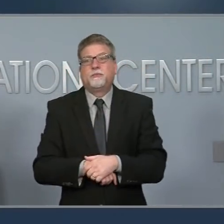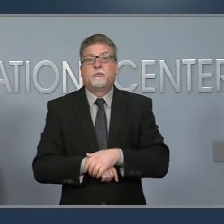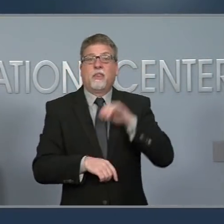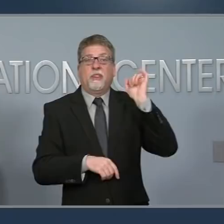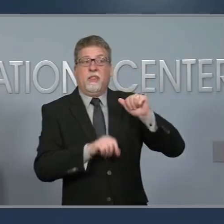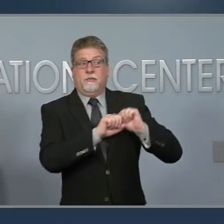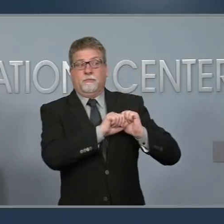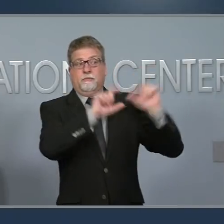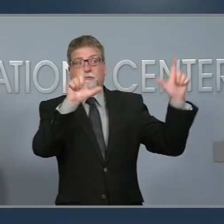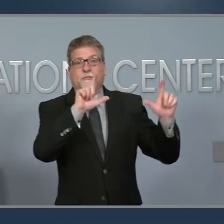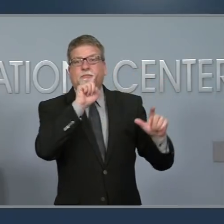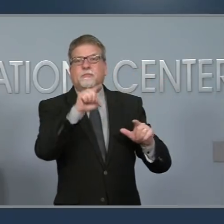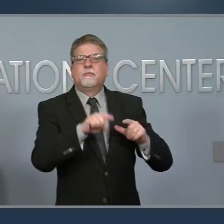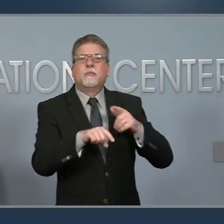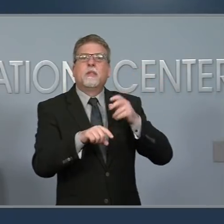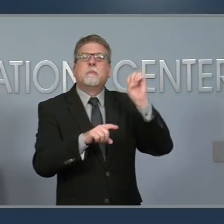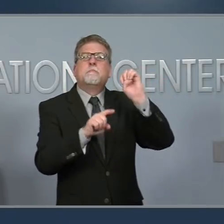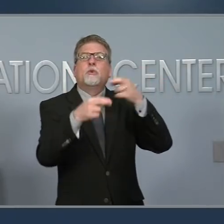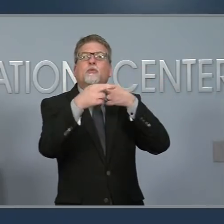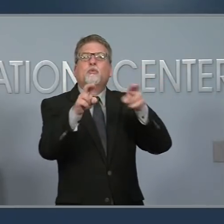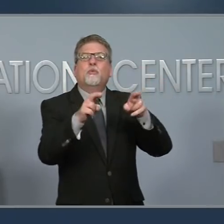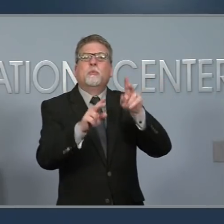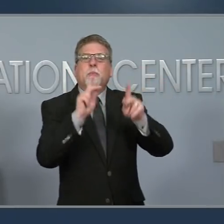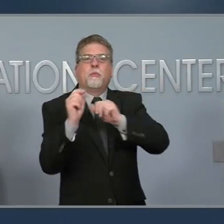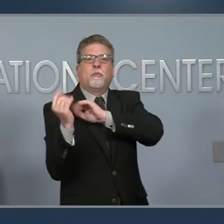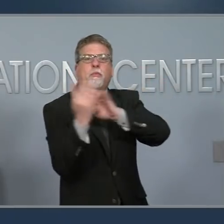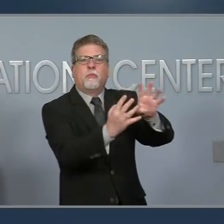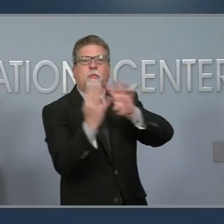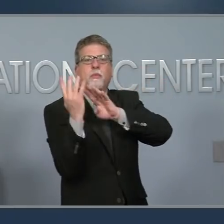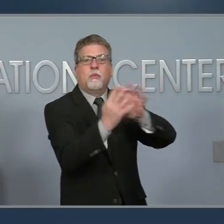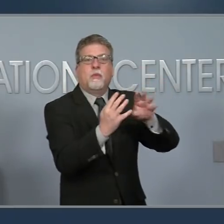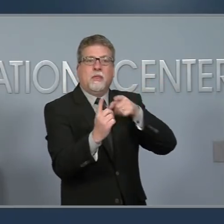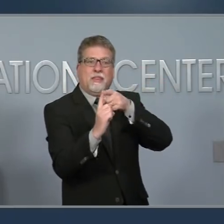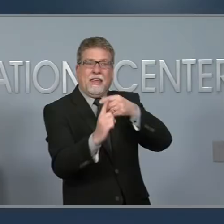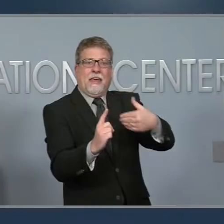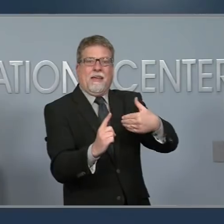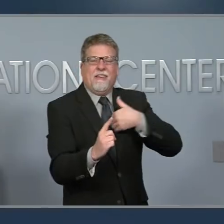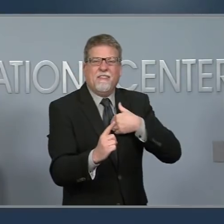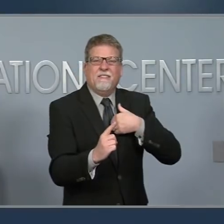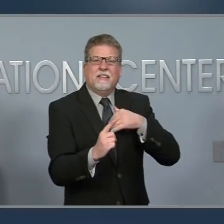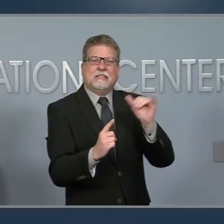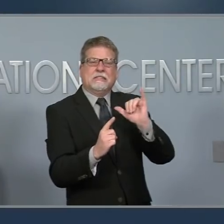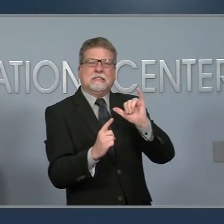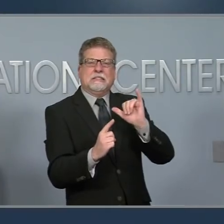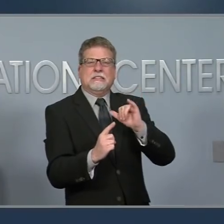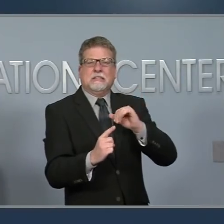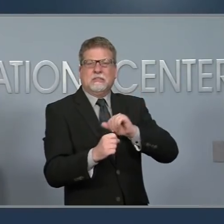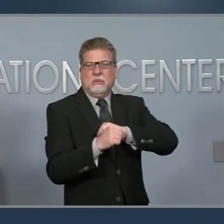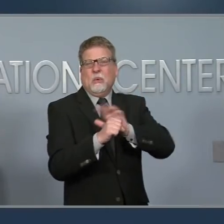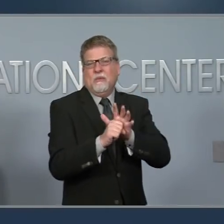de hoy, así que primero veamos las tendencias y luego les dar información más detallada sobre las vías.